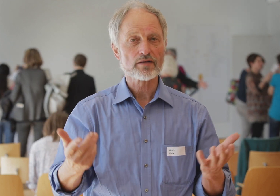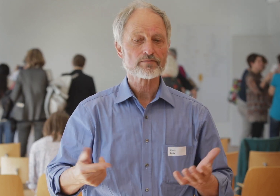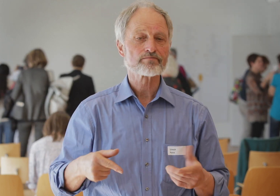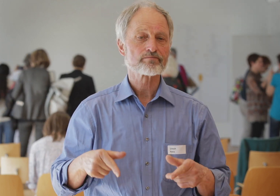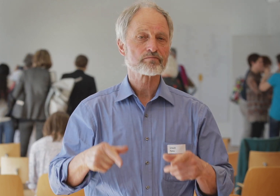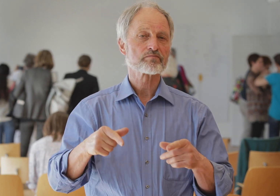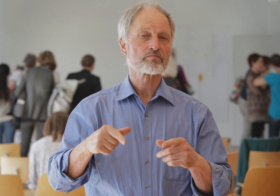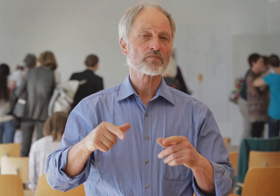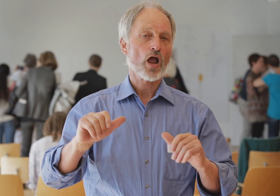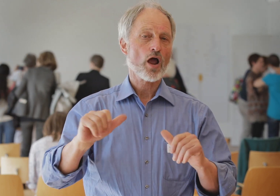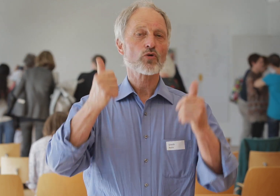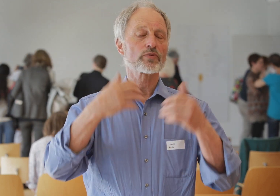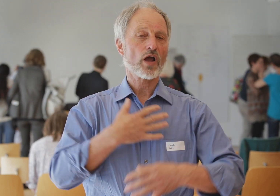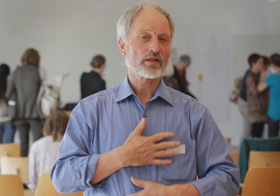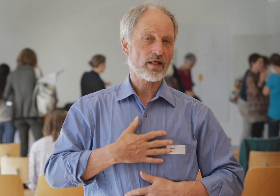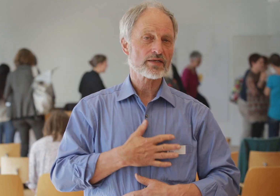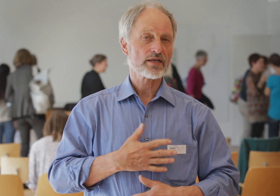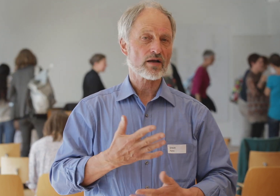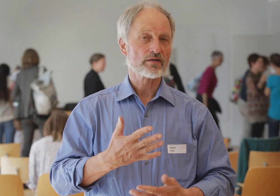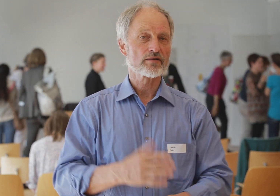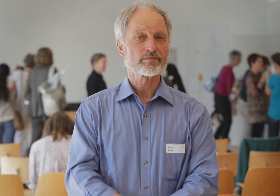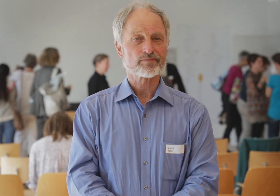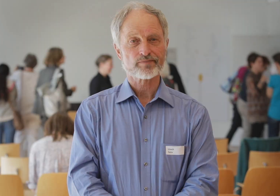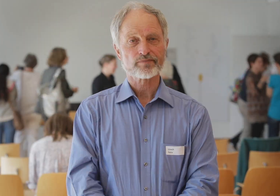Das ist mein Hauptanliegen.